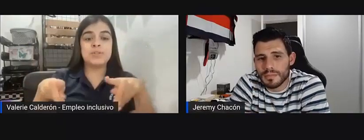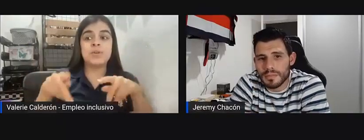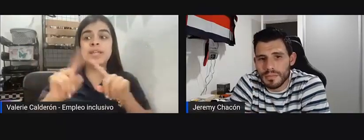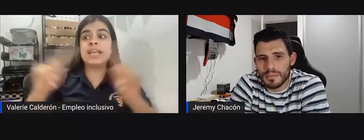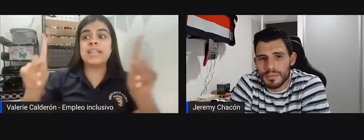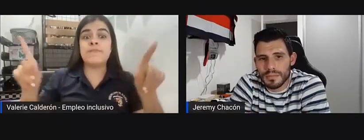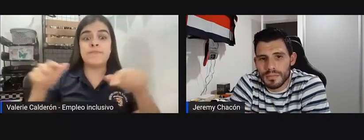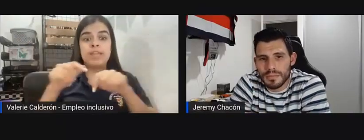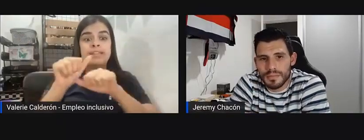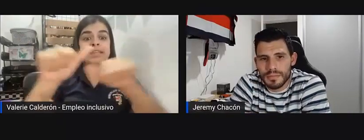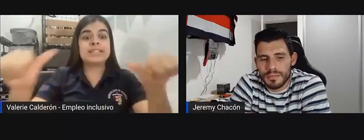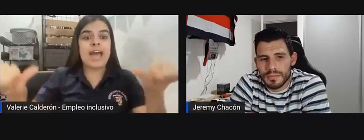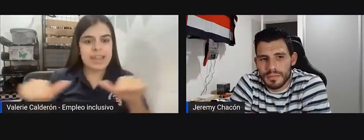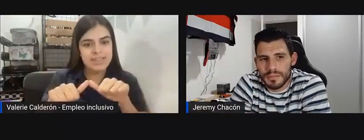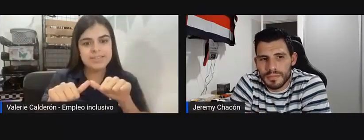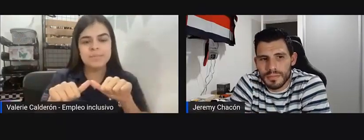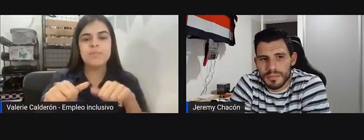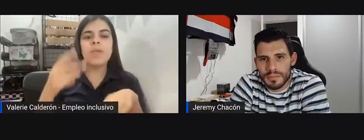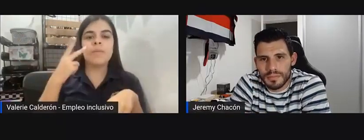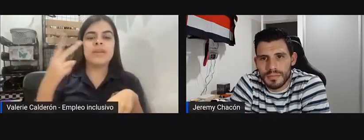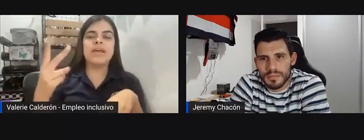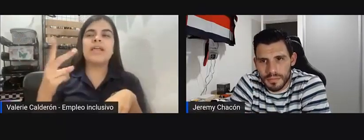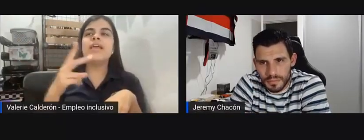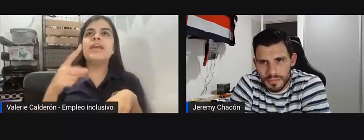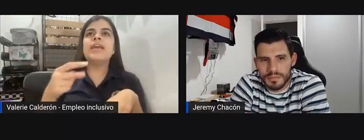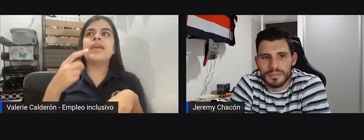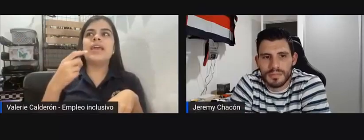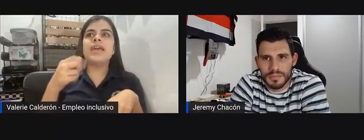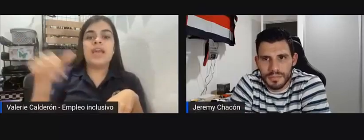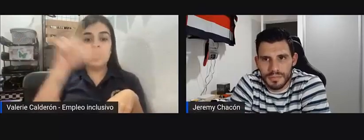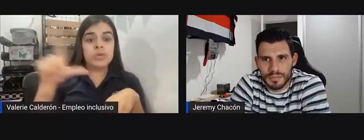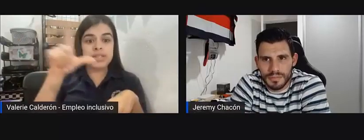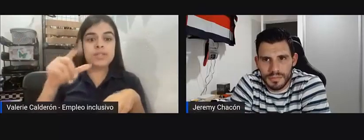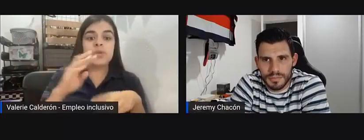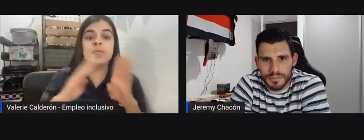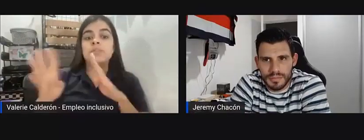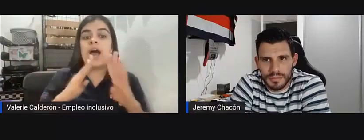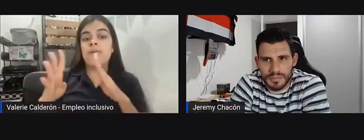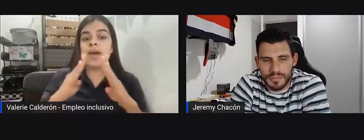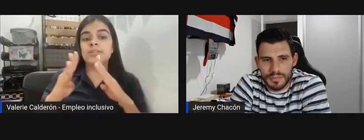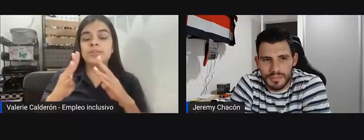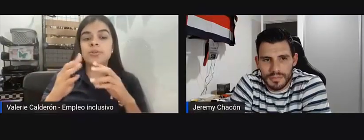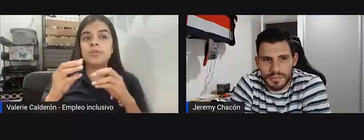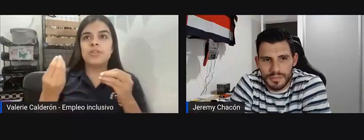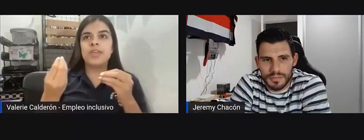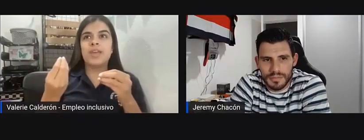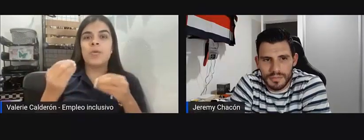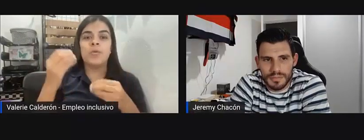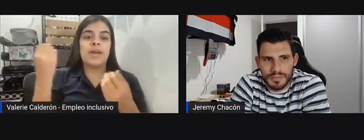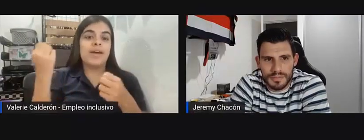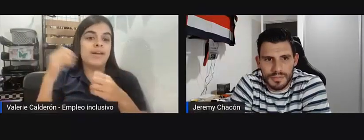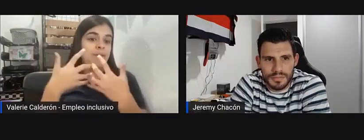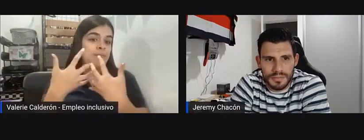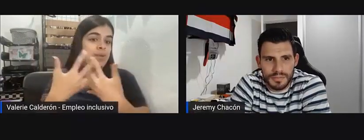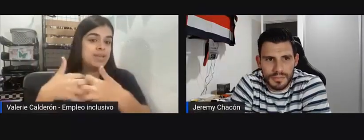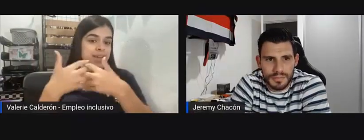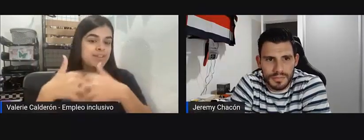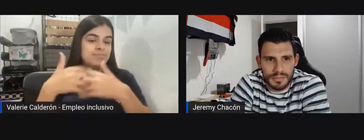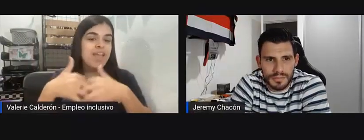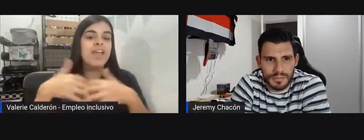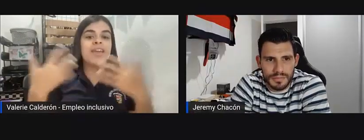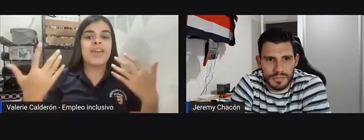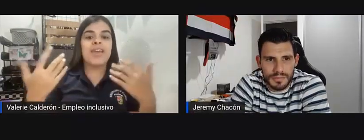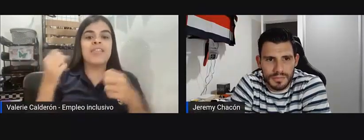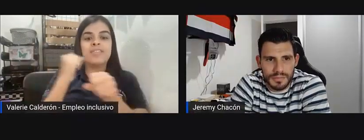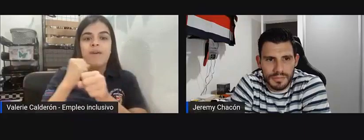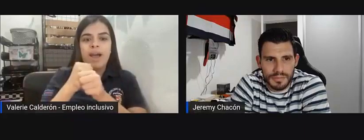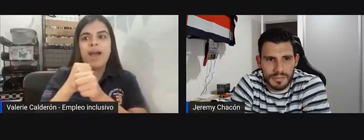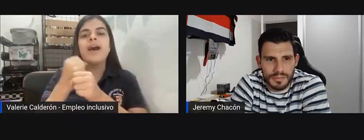las personas en diferentes áreas verdad el lunes estuvimos hablando de una empresa que trabaja